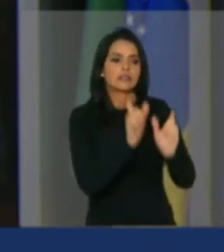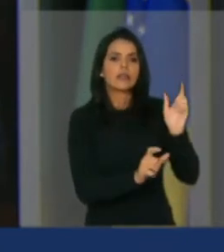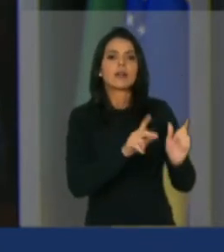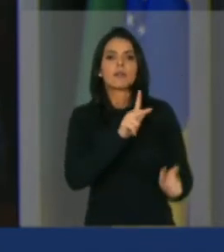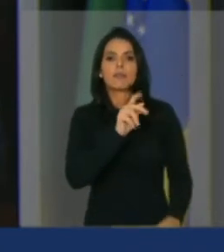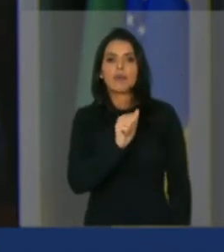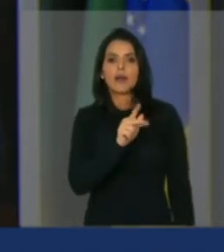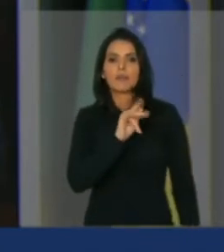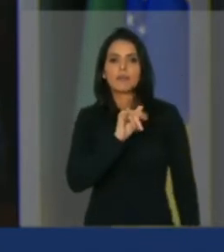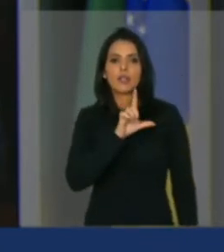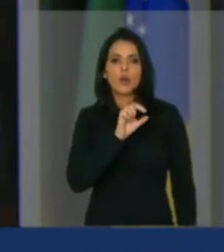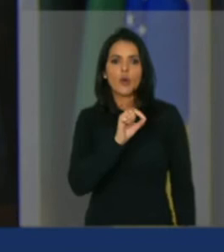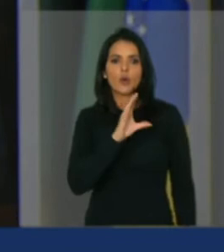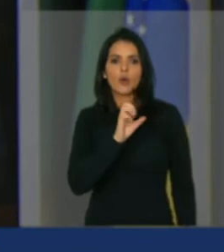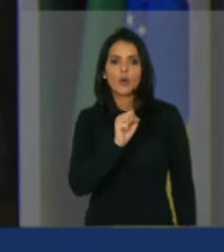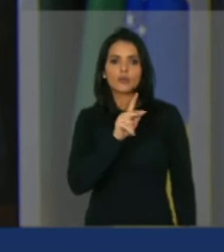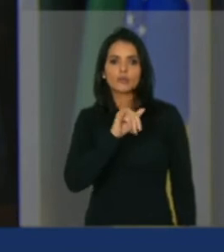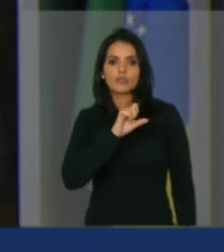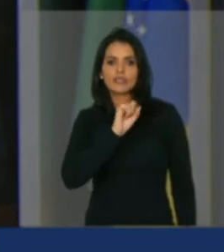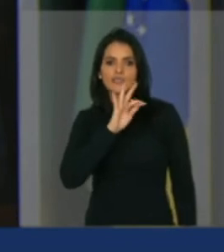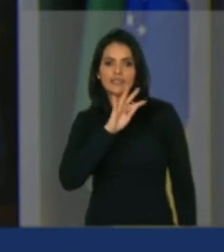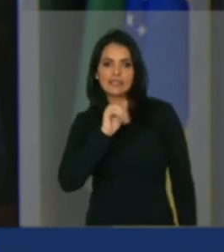DE AGENTES, ESCRIVÃS, PAPILOSCOPISTAS, E DELEGADOS DA POLÍCIA FEDERAL, A POLÍCIA FEDERAL DE NOSSO